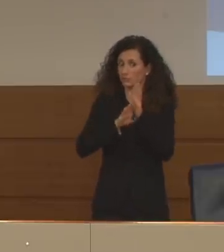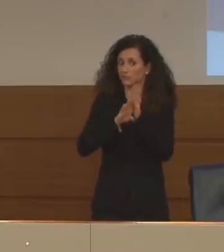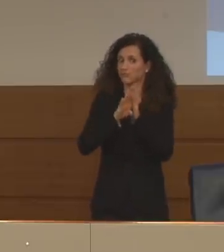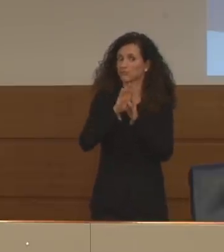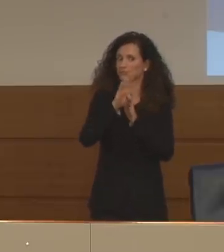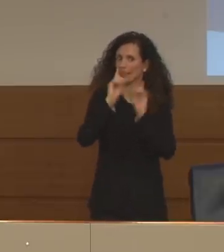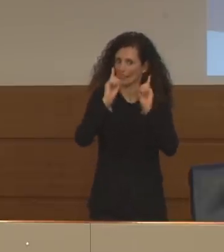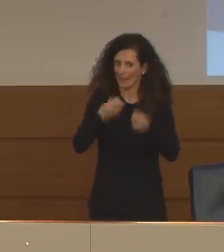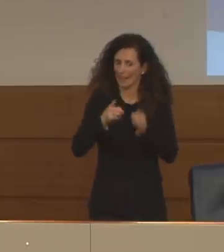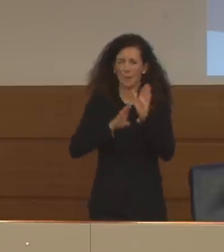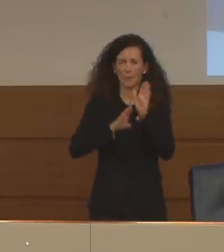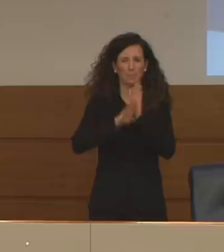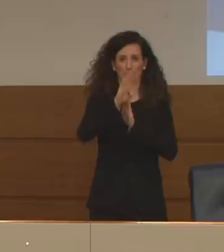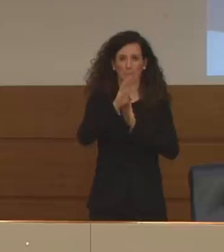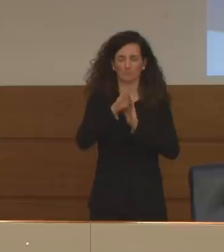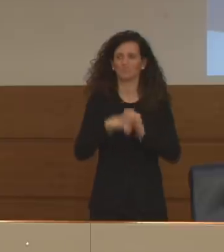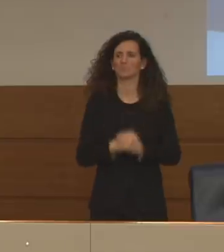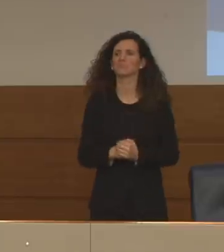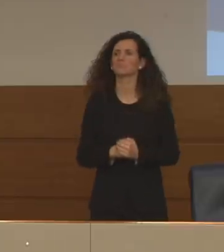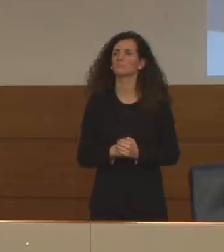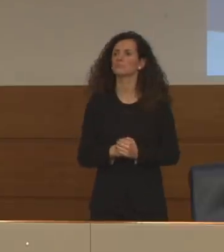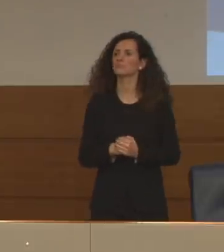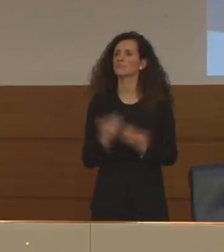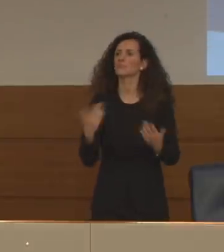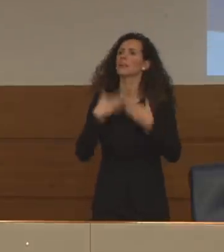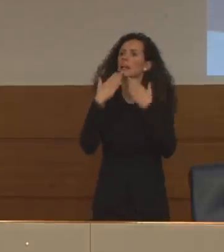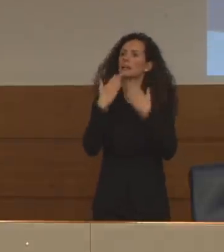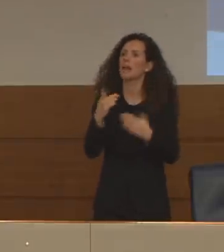La ringrazio della domanda perché mi consente di ribadire la bontà